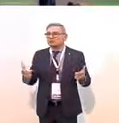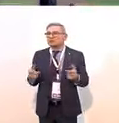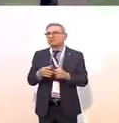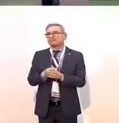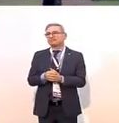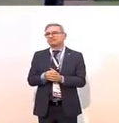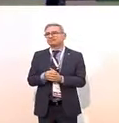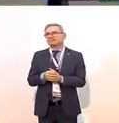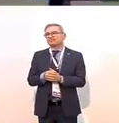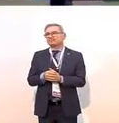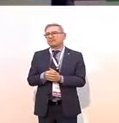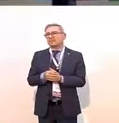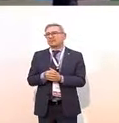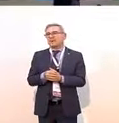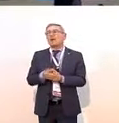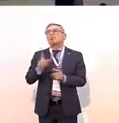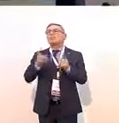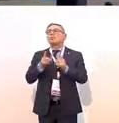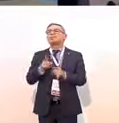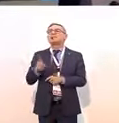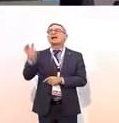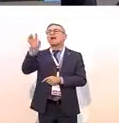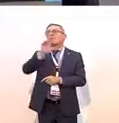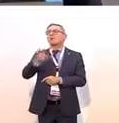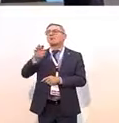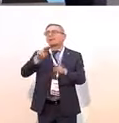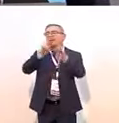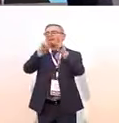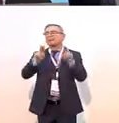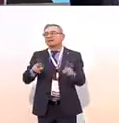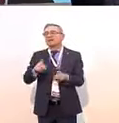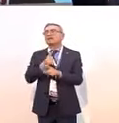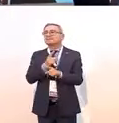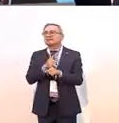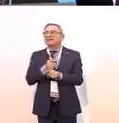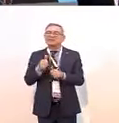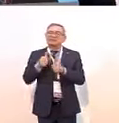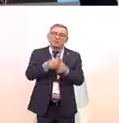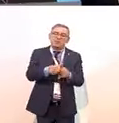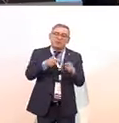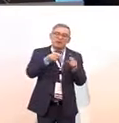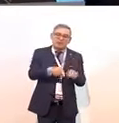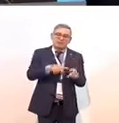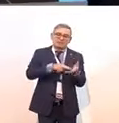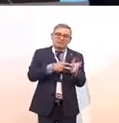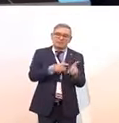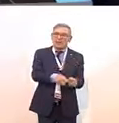politica europea internazionale ha bisogno di occuparsi di questo e affermare l’esigenza